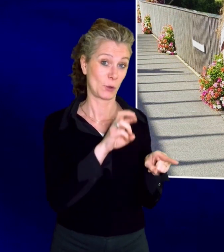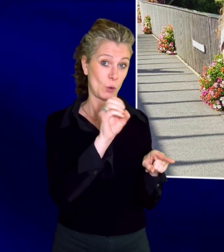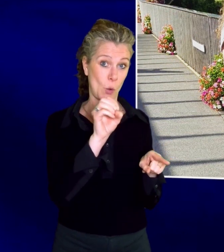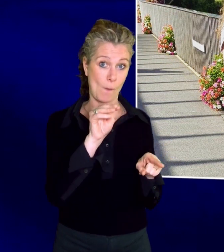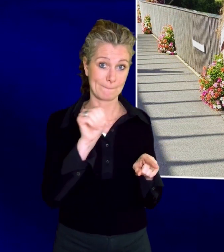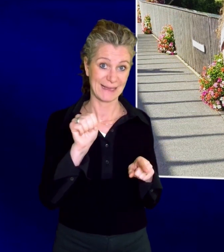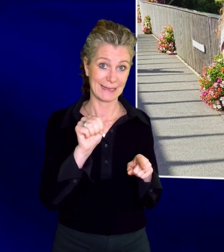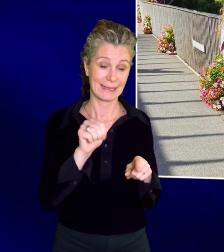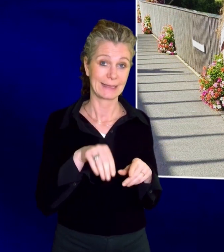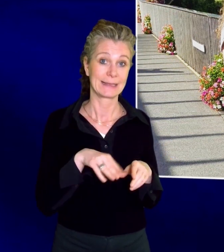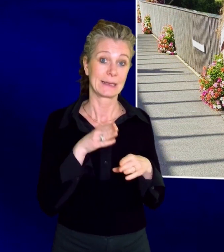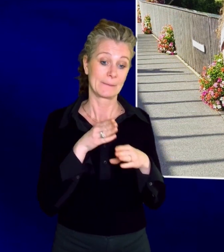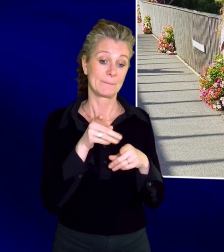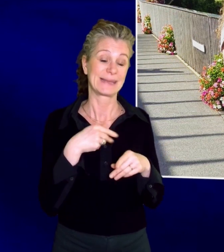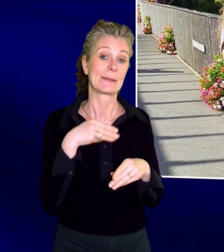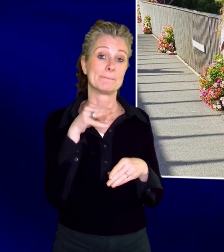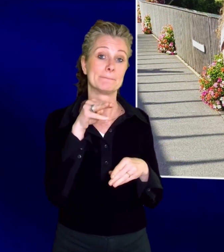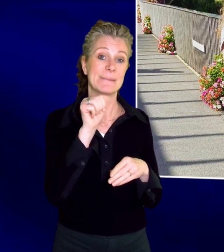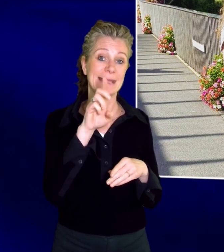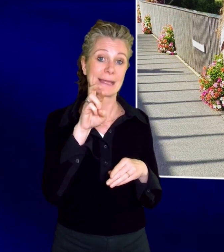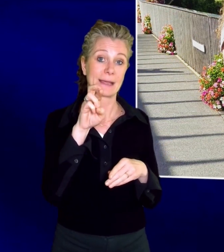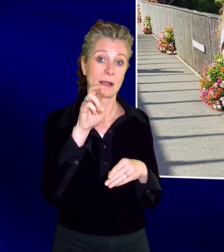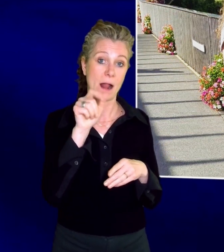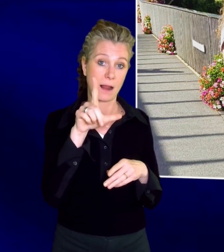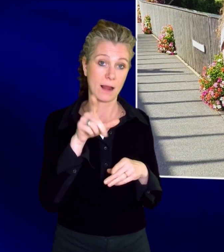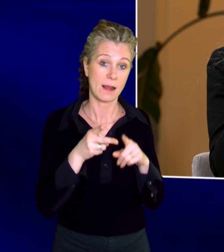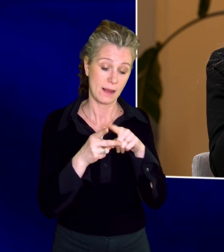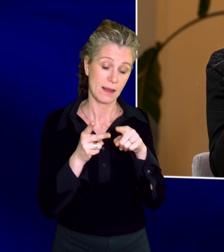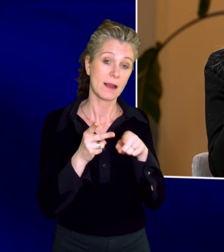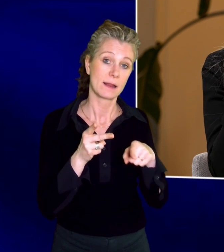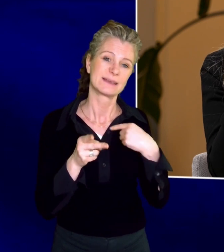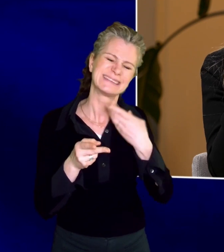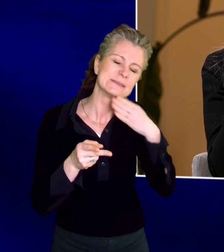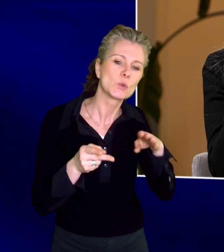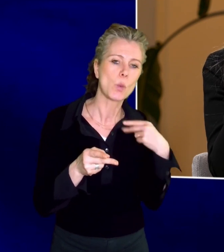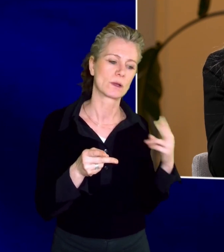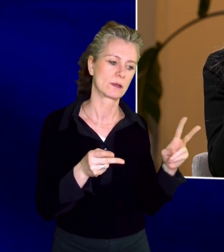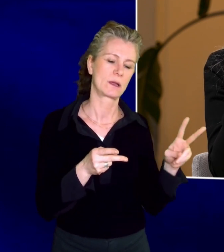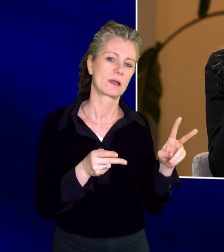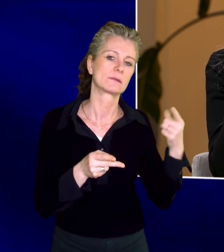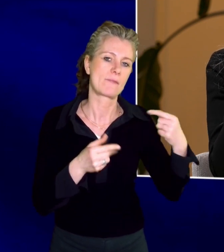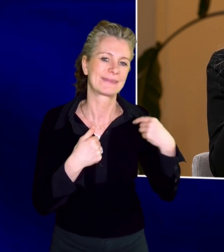Het zijn ook twee meiden, ze zijn iets jonger dan dat ik ben, met Usher 2A.